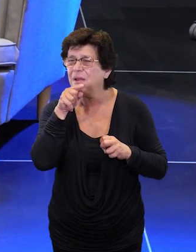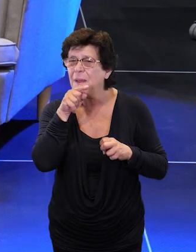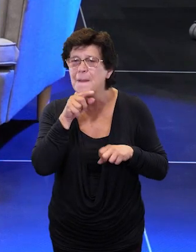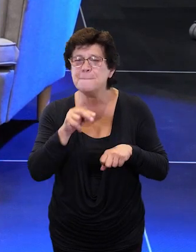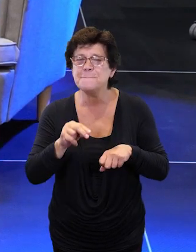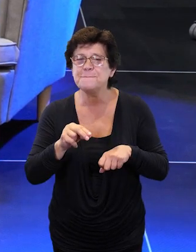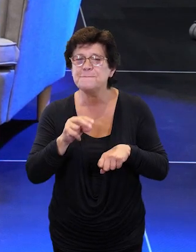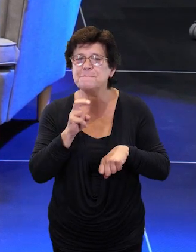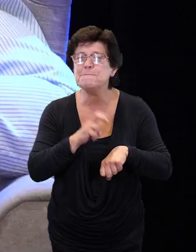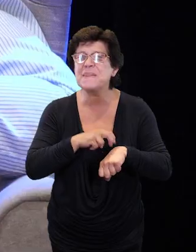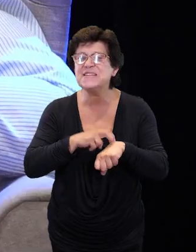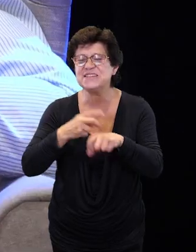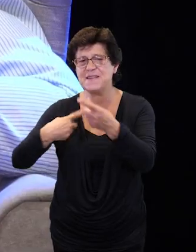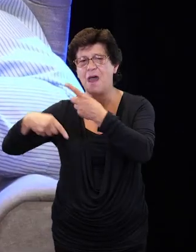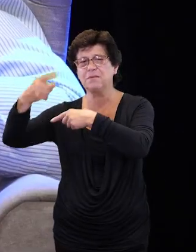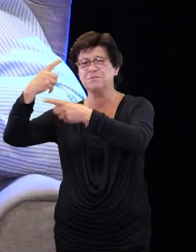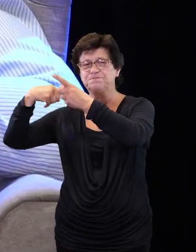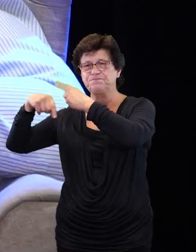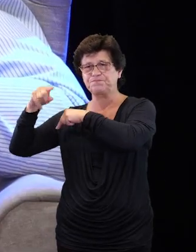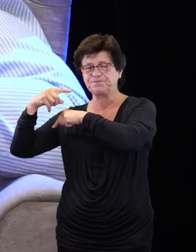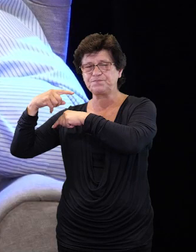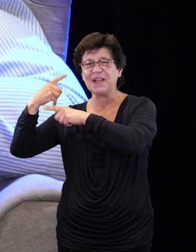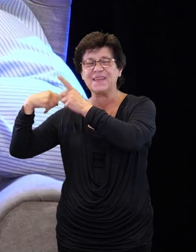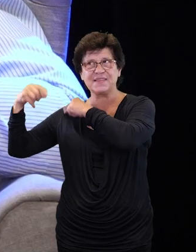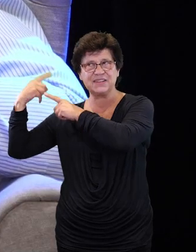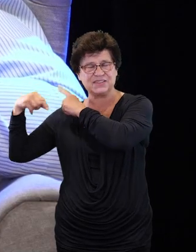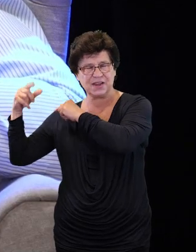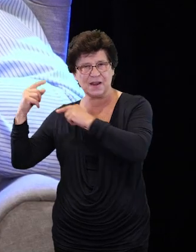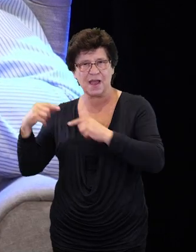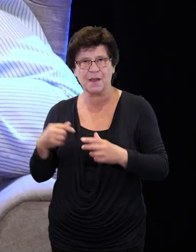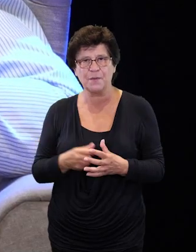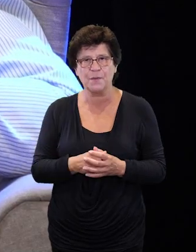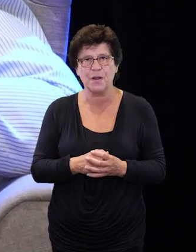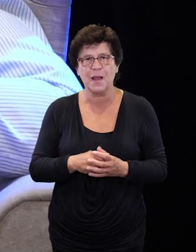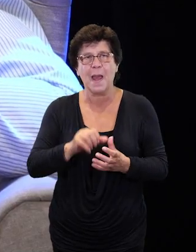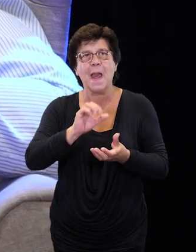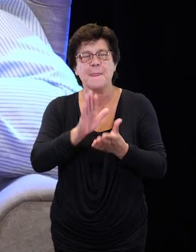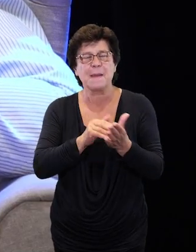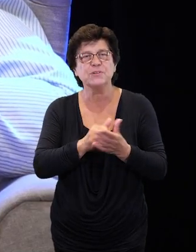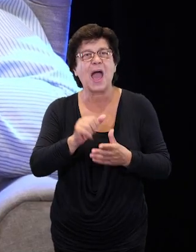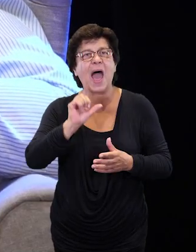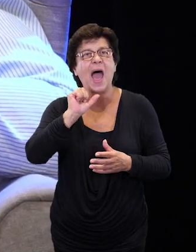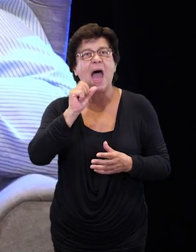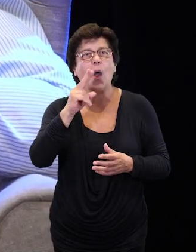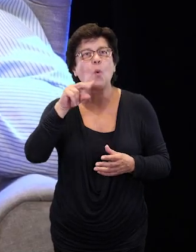Jest coś takiego jak medycyna komplementarna. Czyli mówimy na przykład słowo "akupunktura" czy "medytacja"